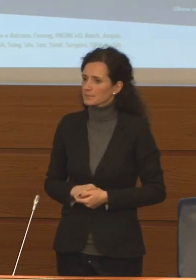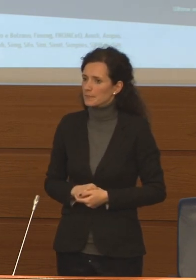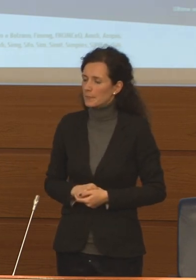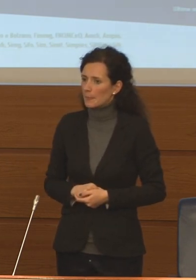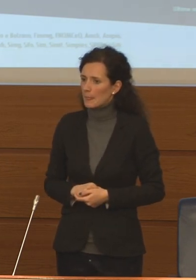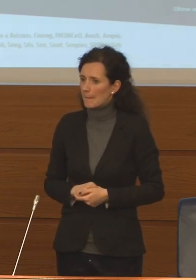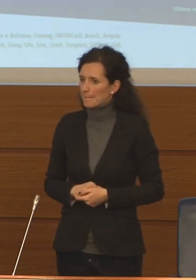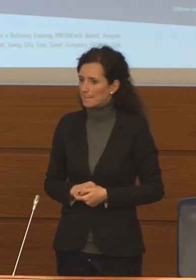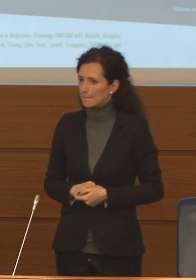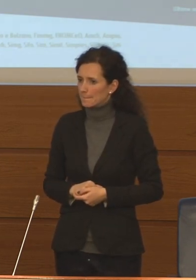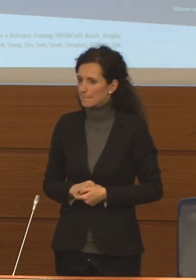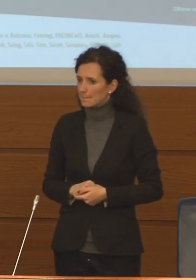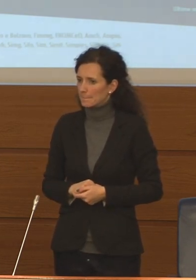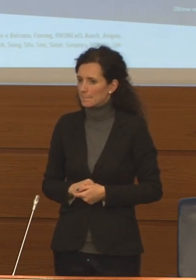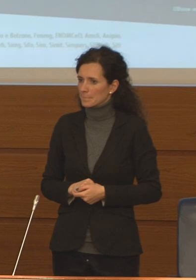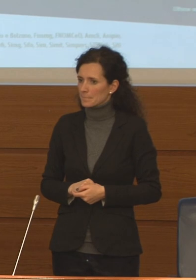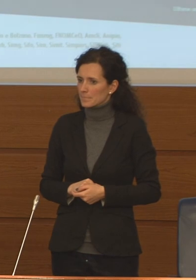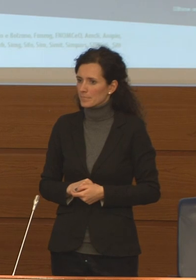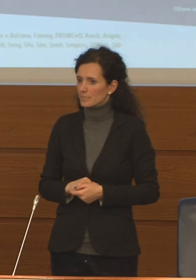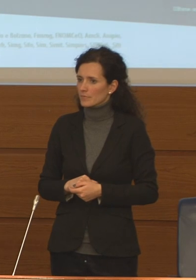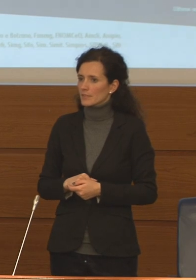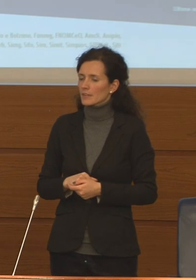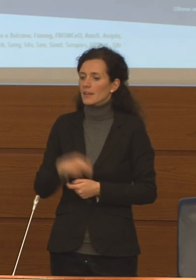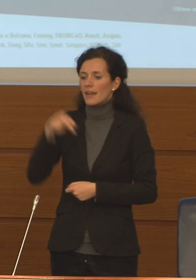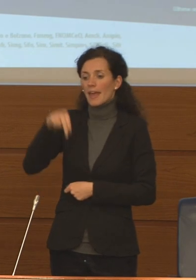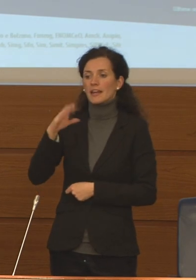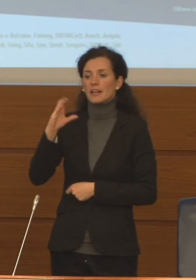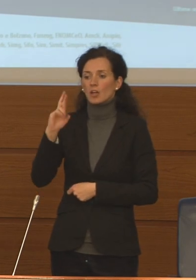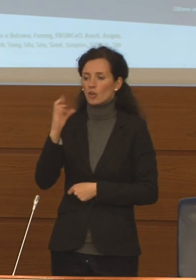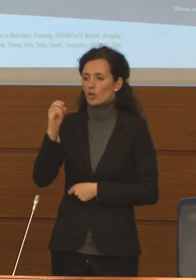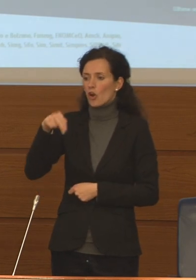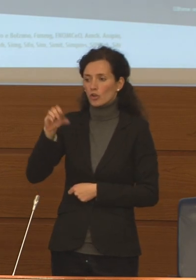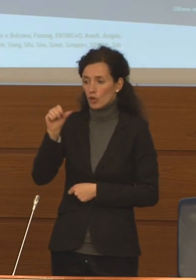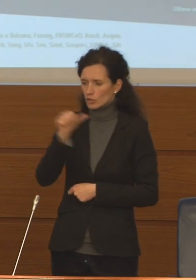(domanda giornalista) Buonasera Giorgia Sartor Adnkronos, volevo chiedere qualche dettaglio in più